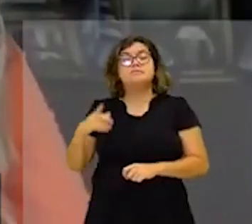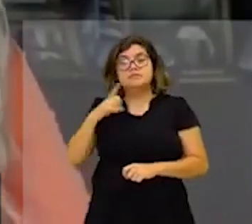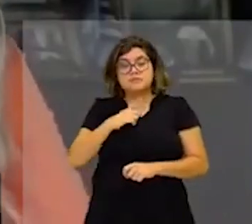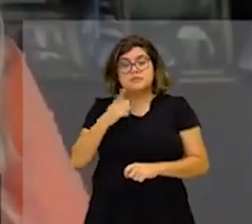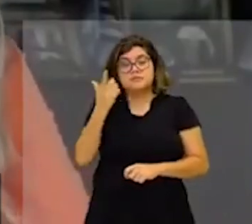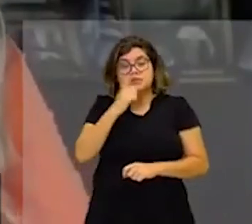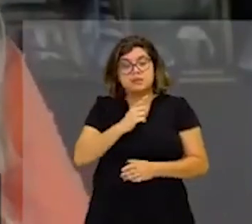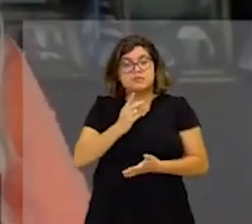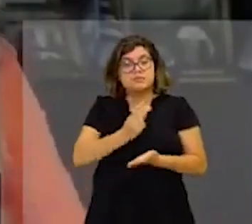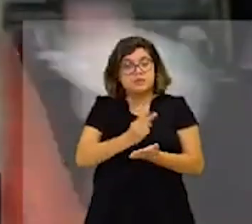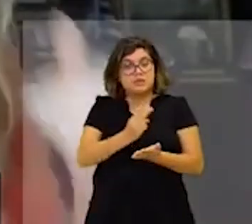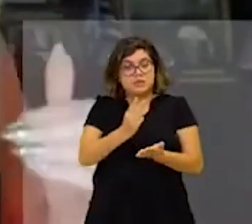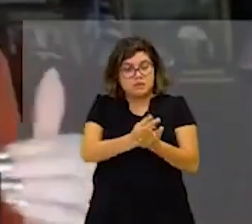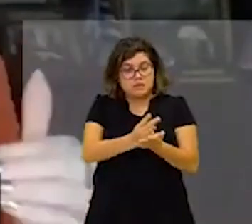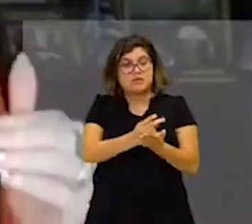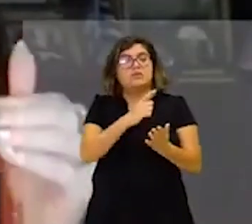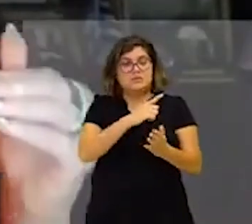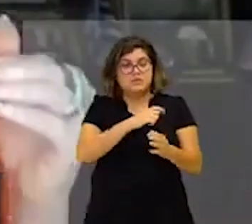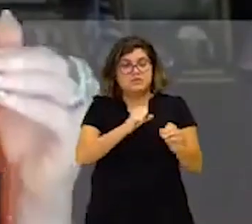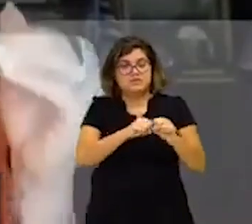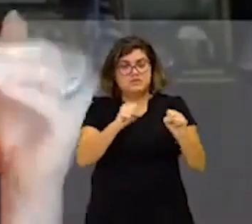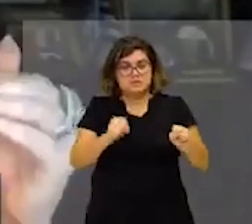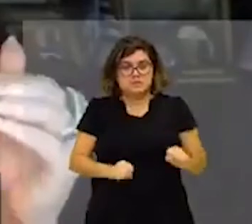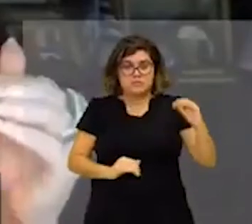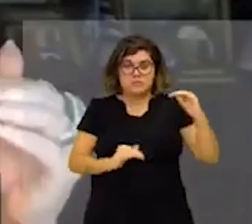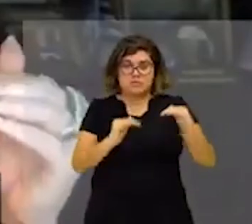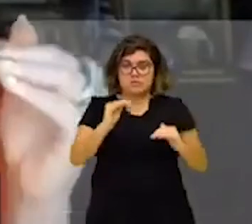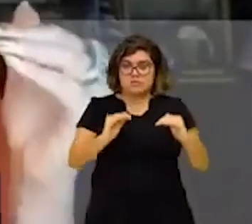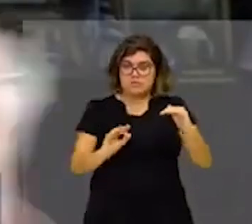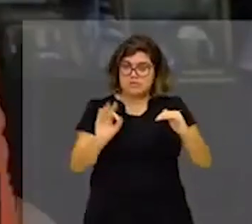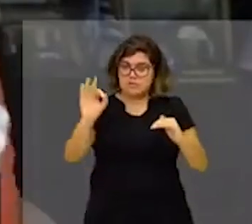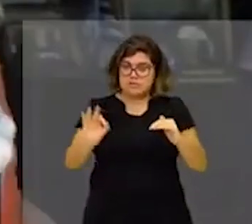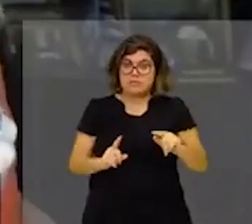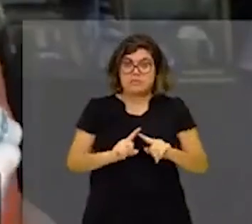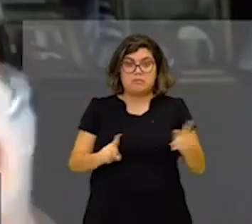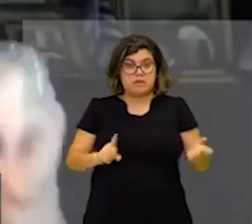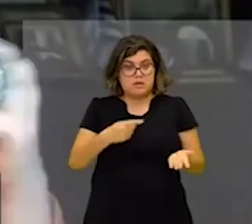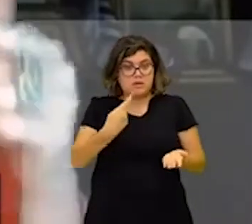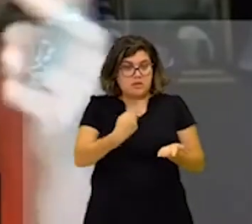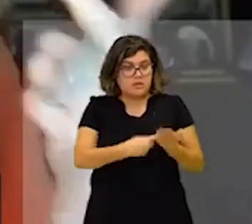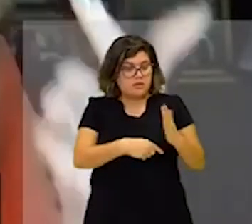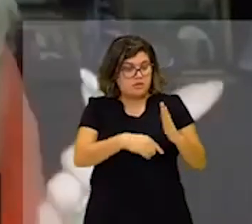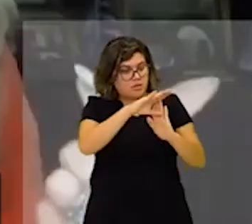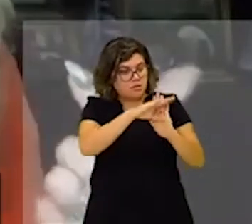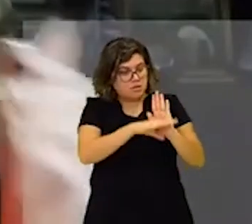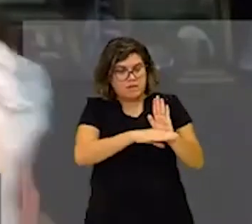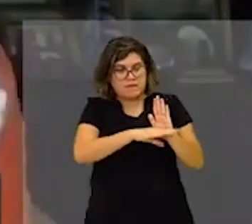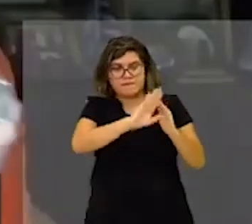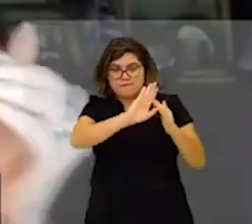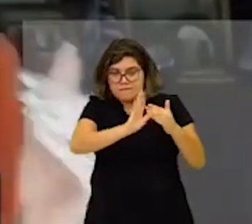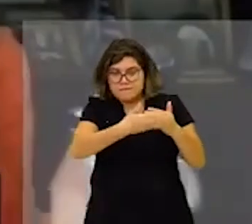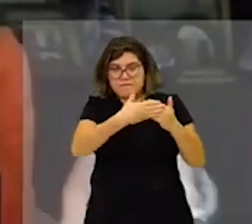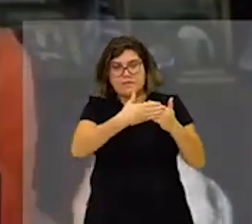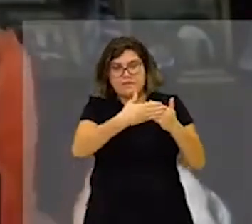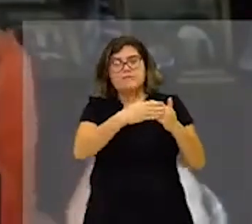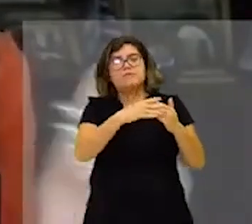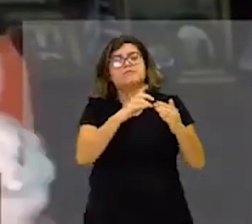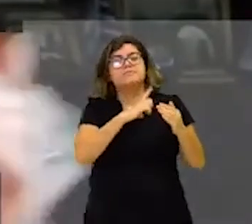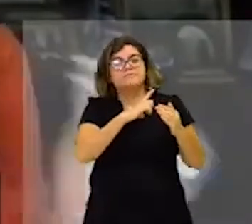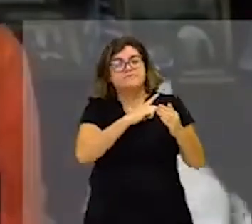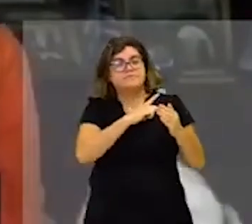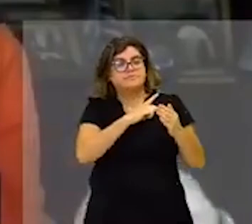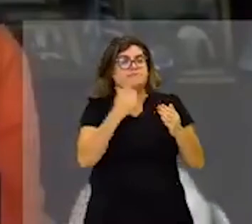é proporcional porém adoção de listas fechadas propiciaria uma maior igualdade entre os gêneros